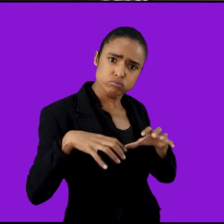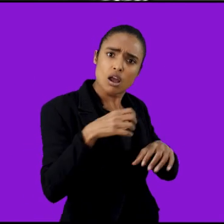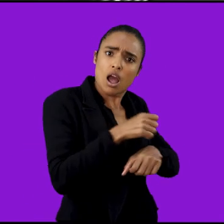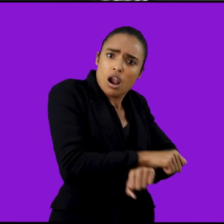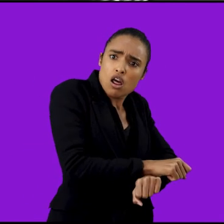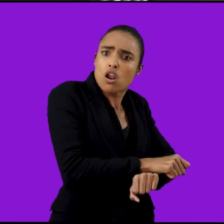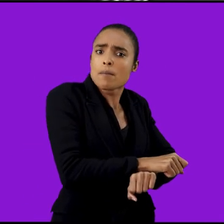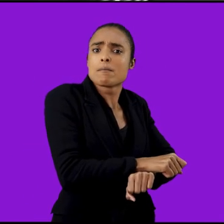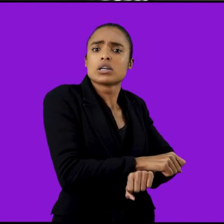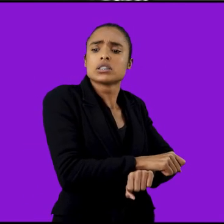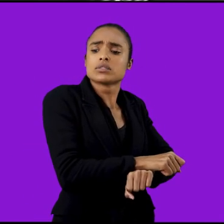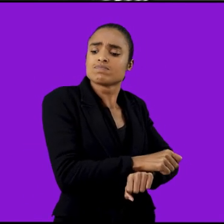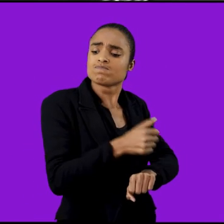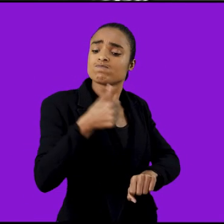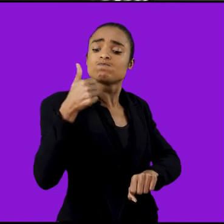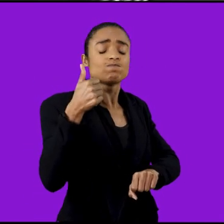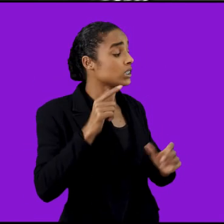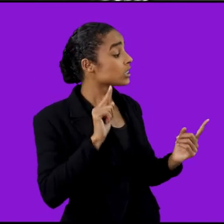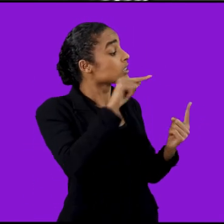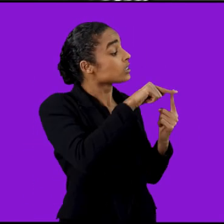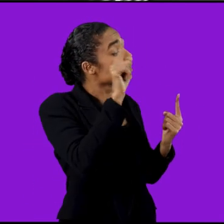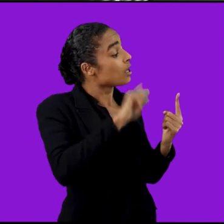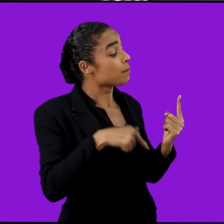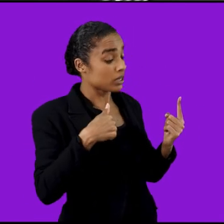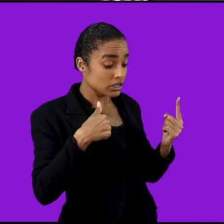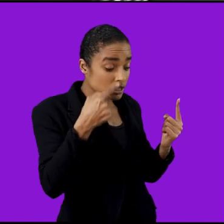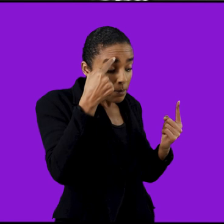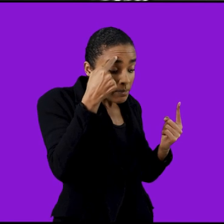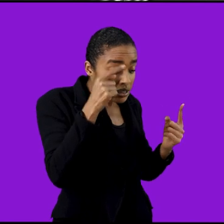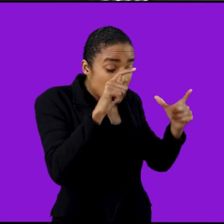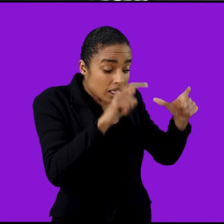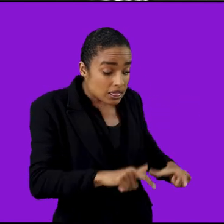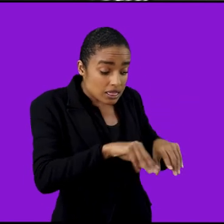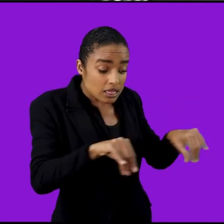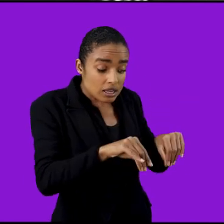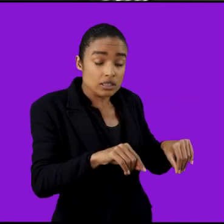quilombos e a gente falou bom, qual é um dos nossos primeiros objetivos? Certificar